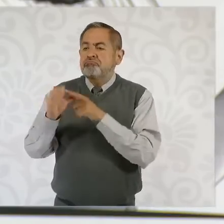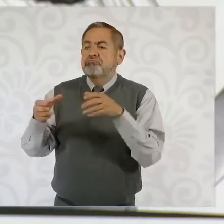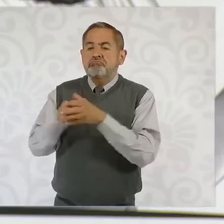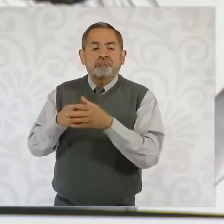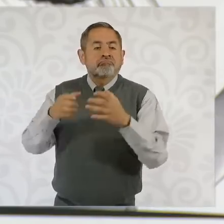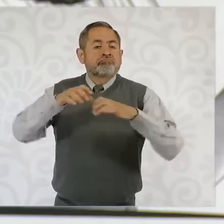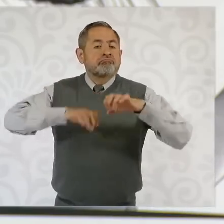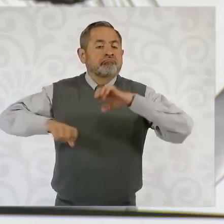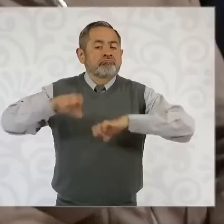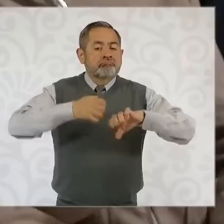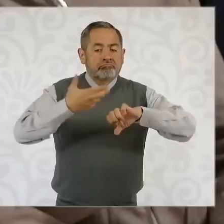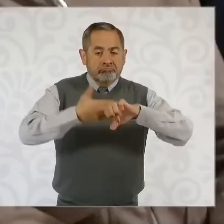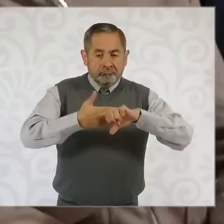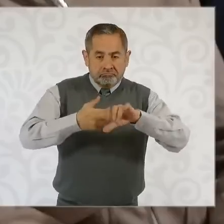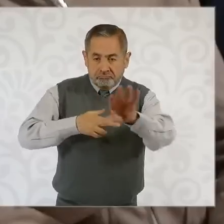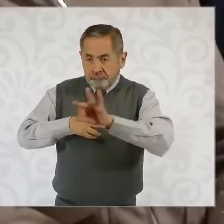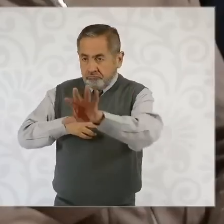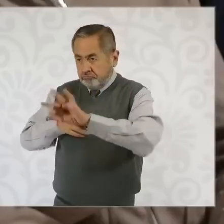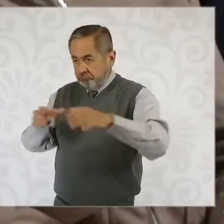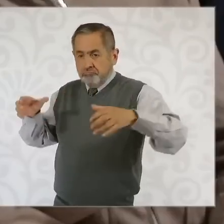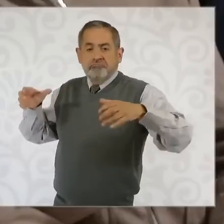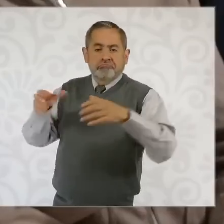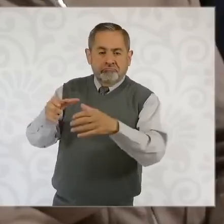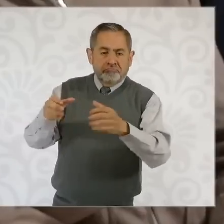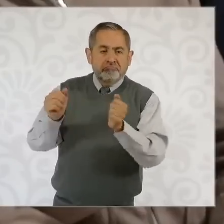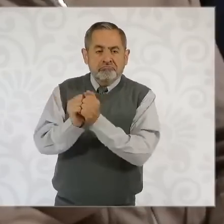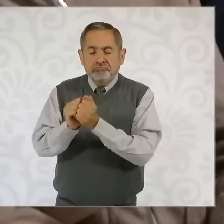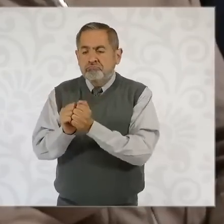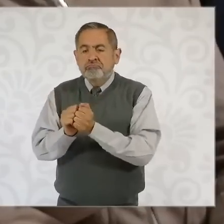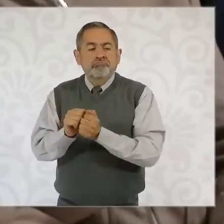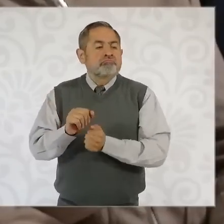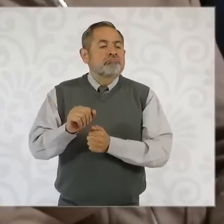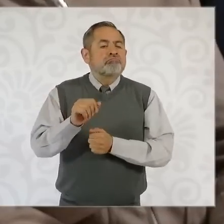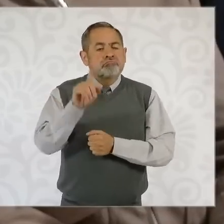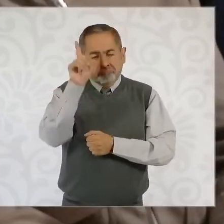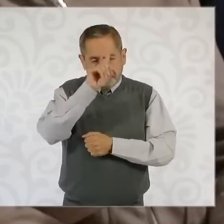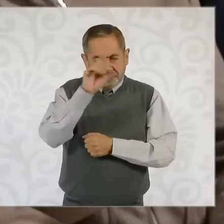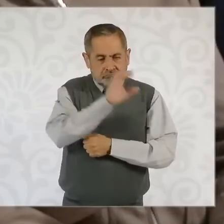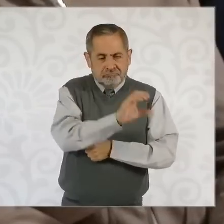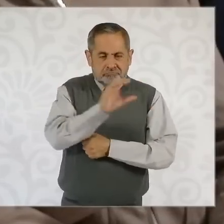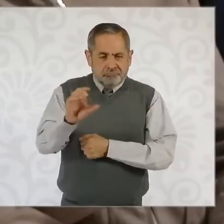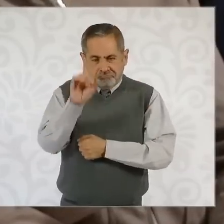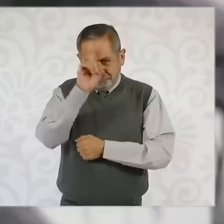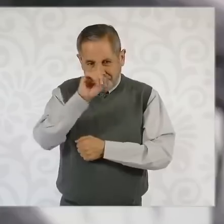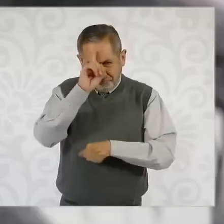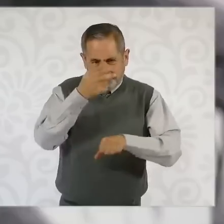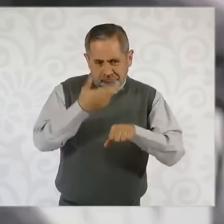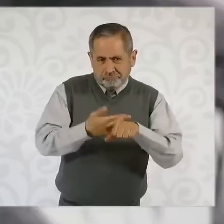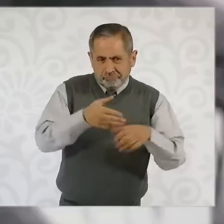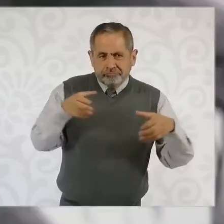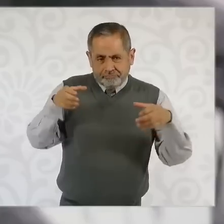que nombramos junto con el consejo coordinador empresarial y e el objetivo como ustedes saben